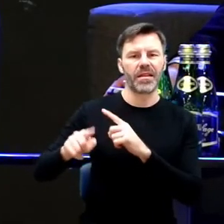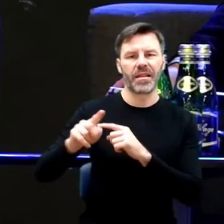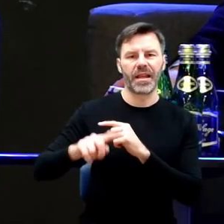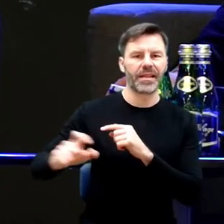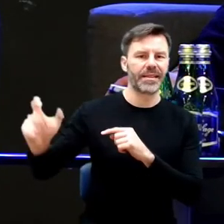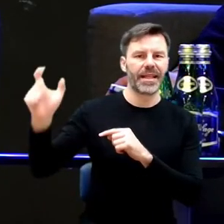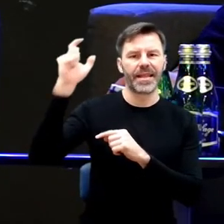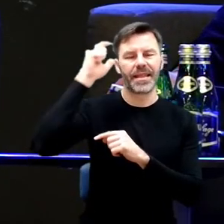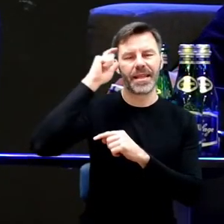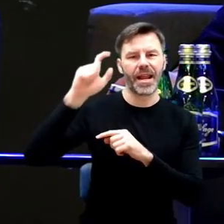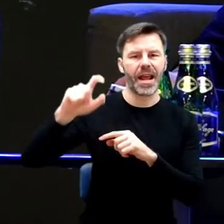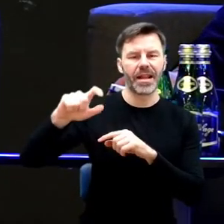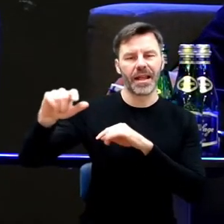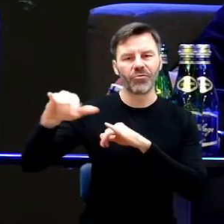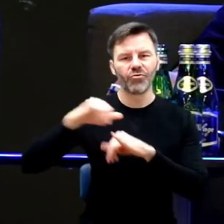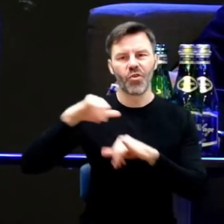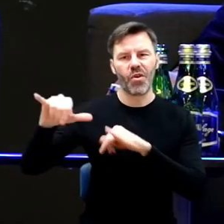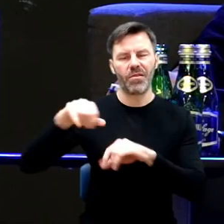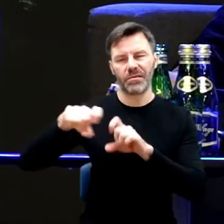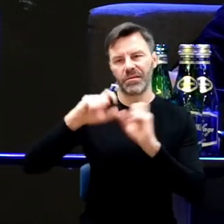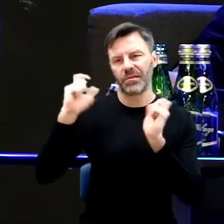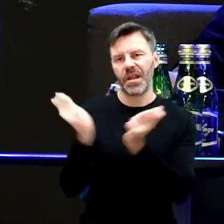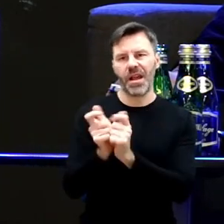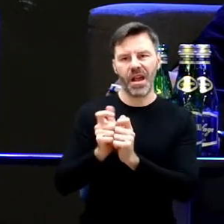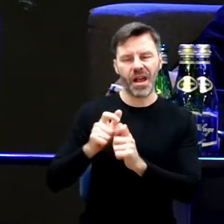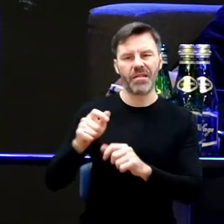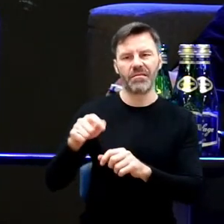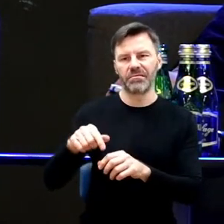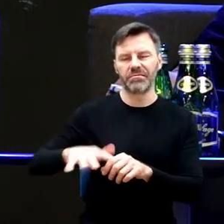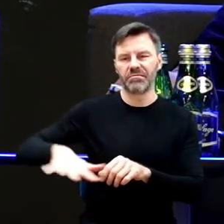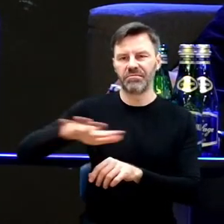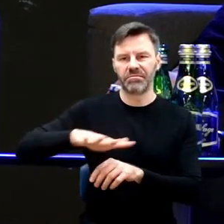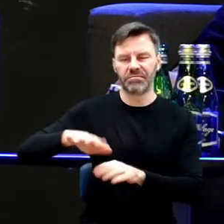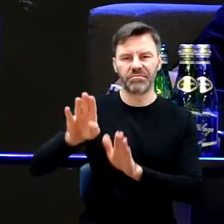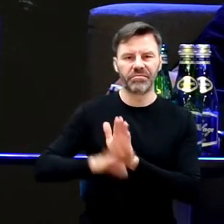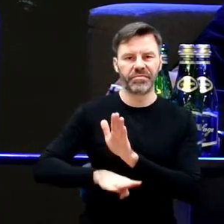właściwie w polityce wszystkich szczebli, który niestety w kraju, jak wiemy,